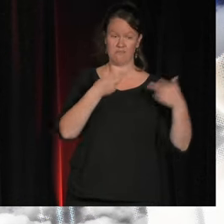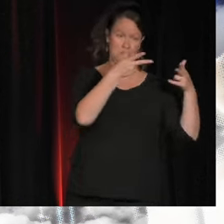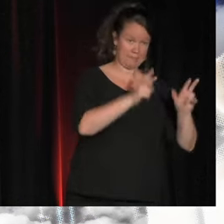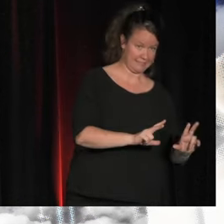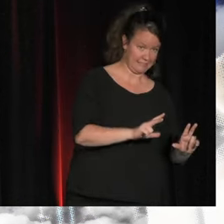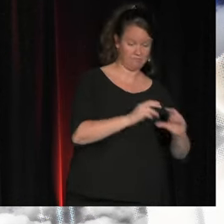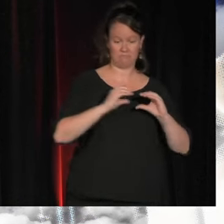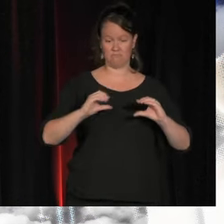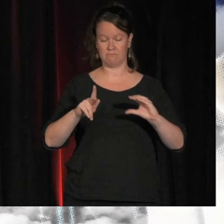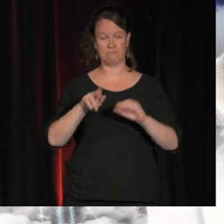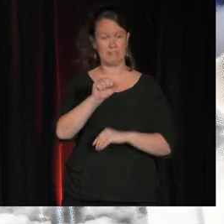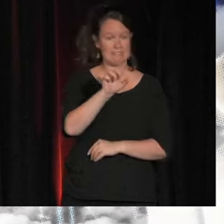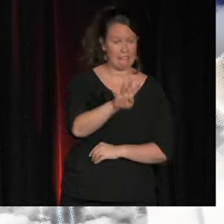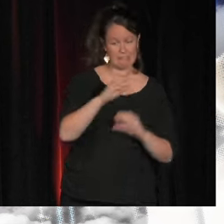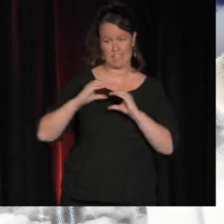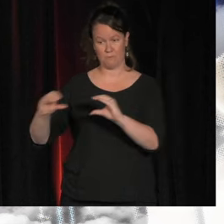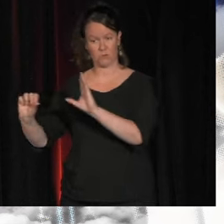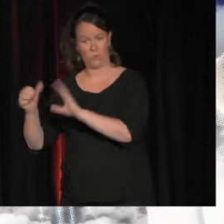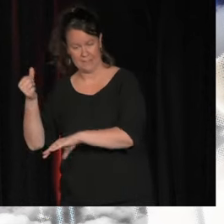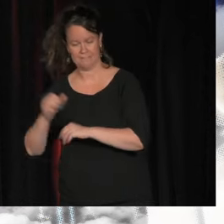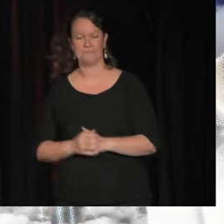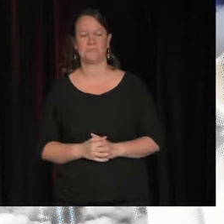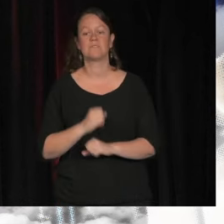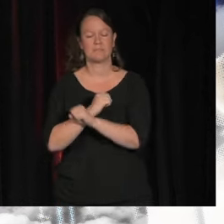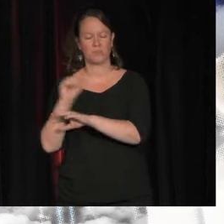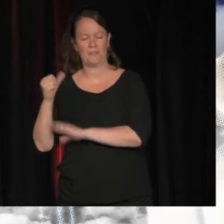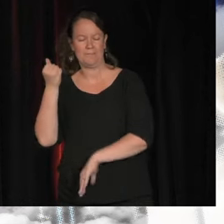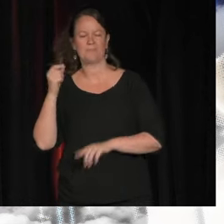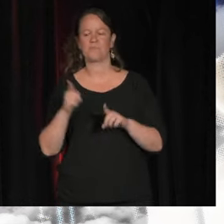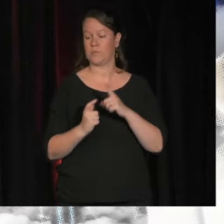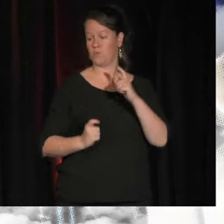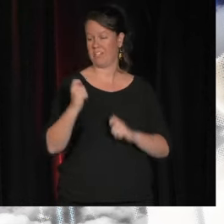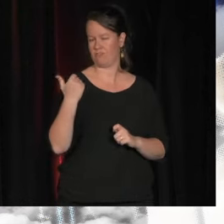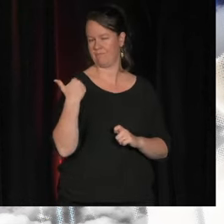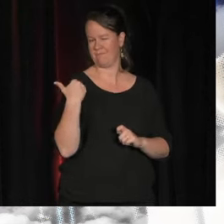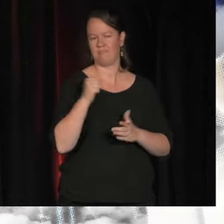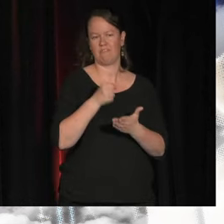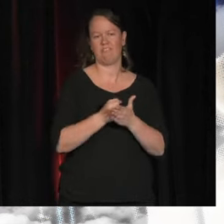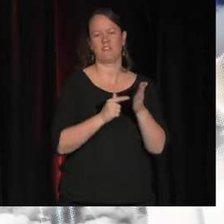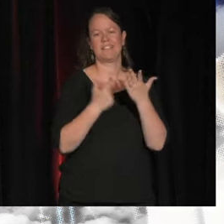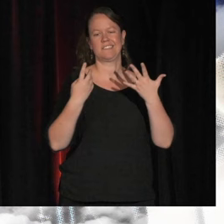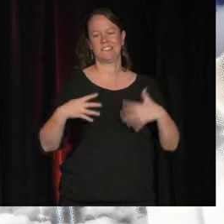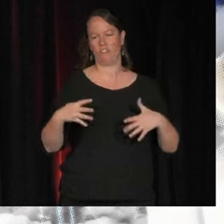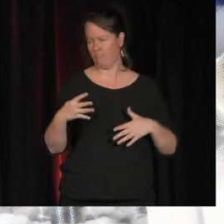Xbox One, et c'est arrivé sur Switch fin 2019. Est-ce que quelqu'un, parmi cette équipe de professionnels, a joué sur Switch, à Overwatch ?